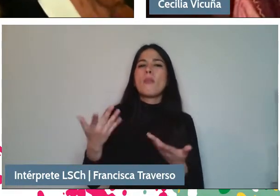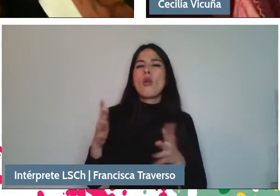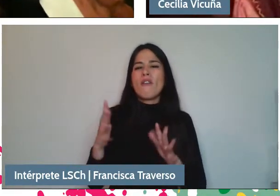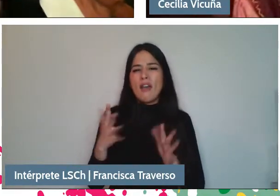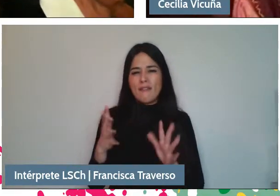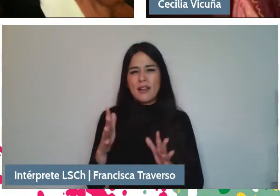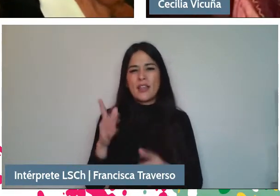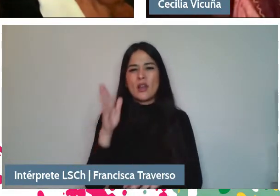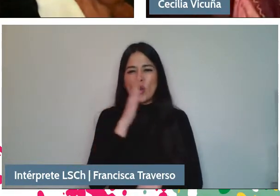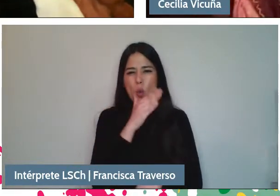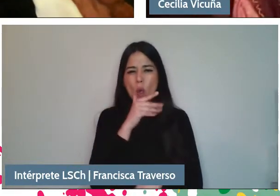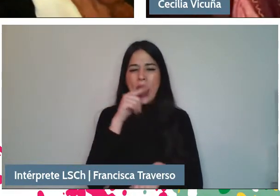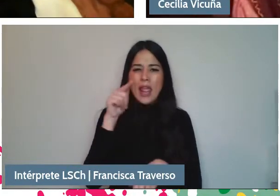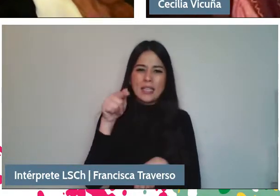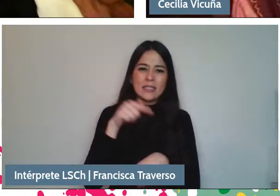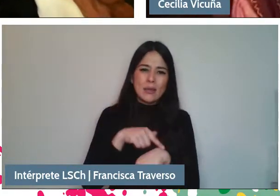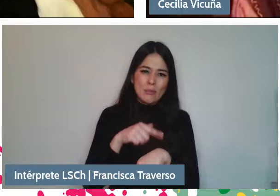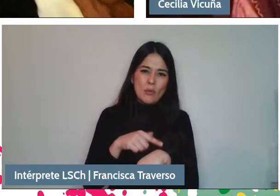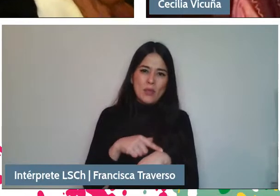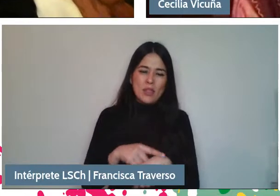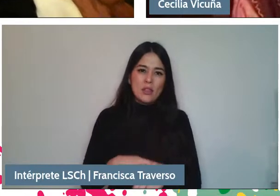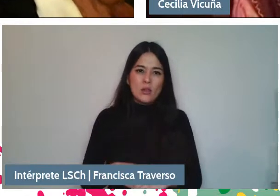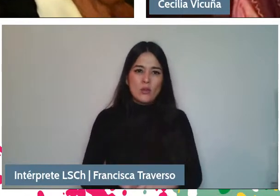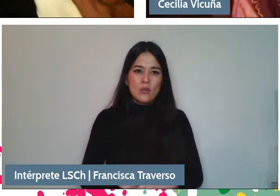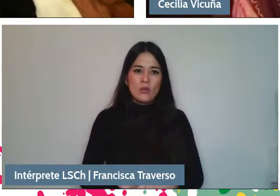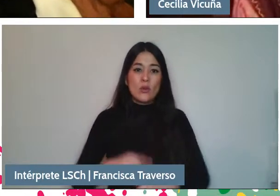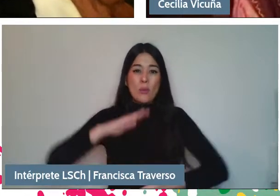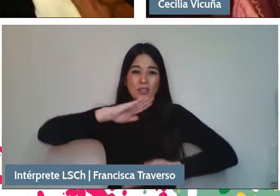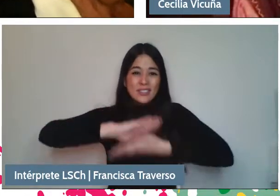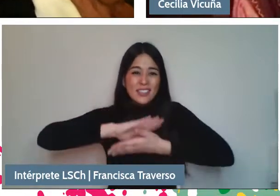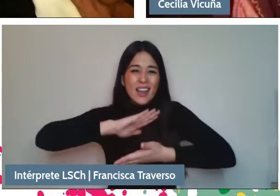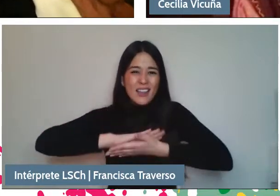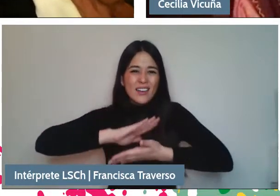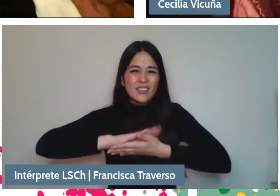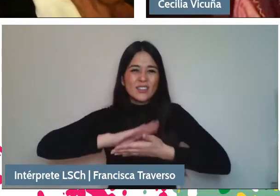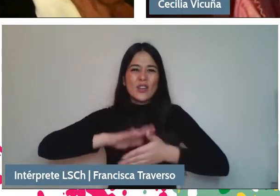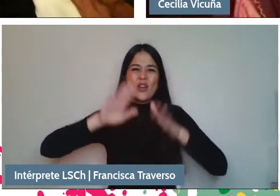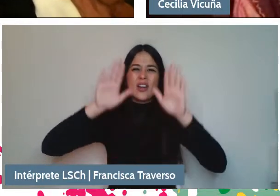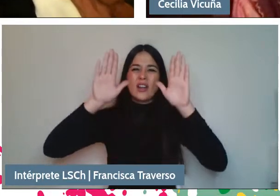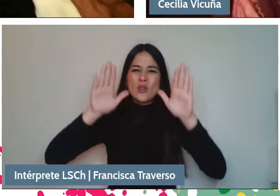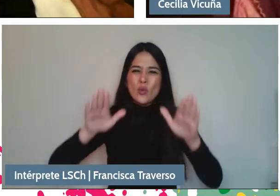ese momento como celebratorio, ritual, colectivo.